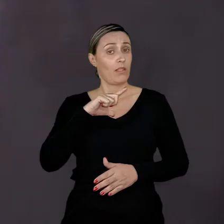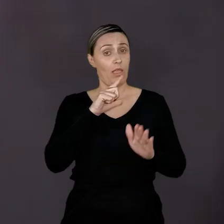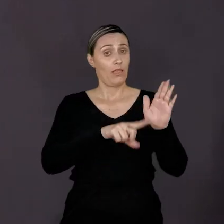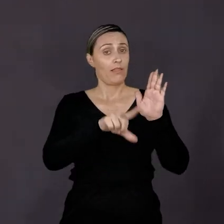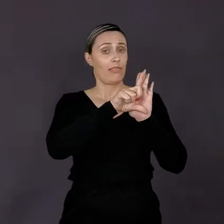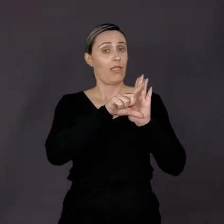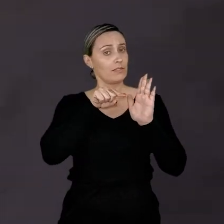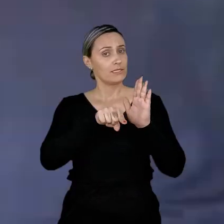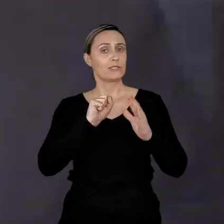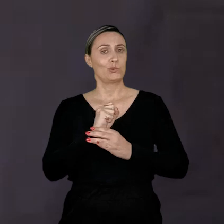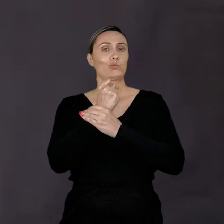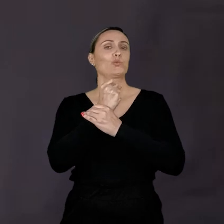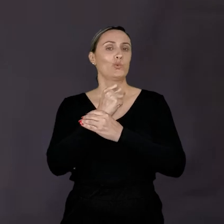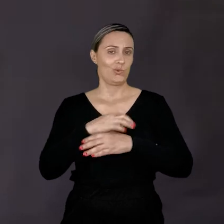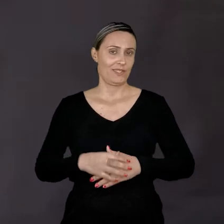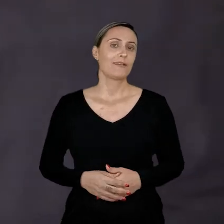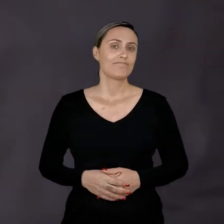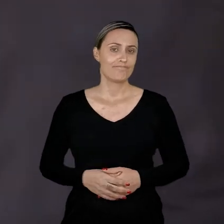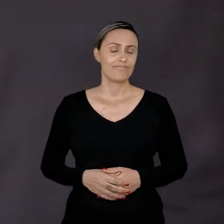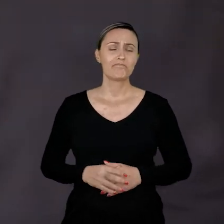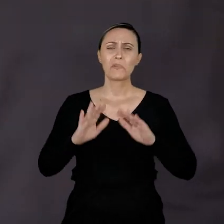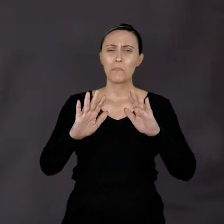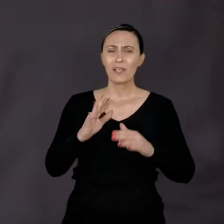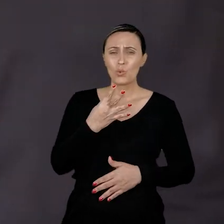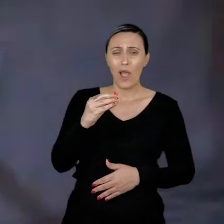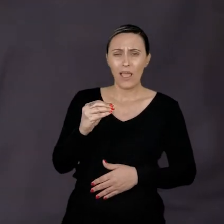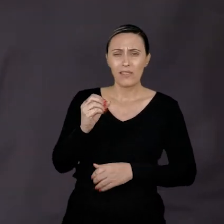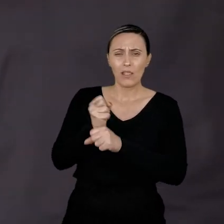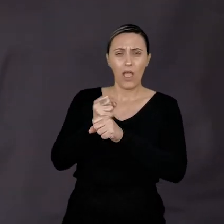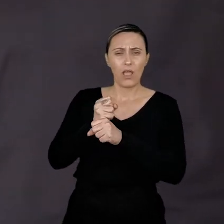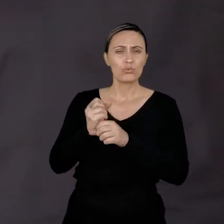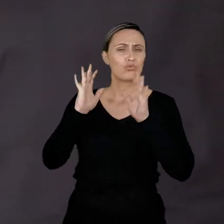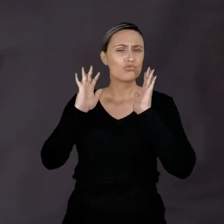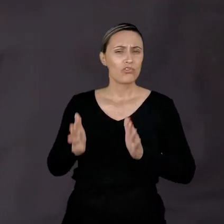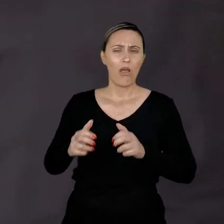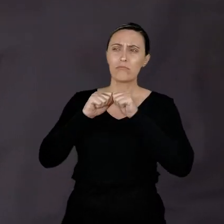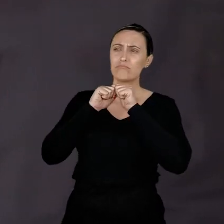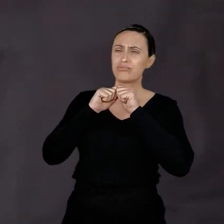Em mais de 40 anos de epidemia, muita coisa mudou. Hoje, as pessoas que morrem de AIDS